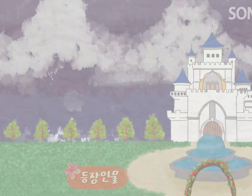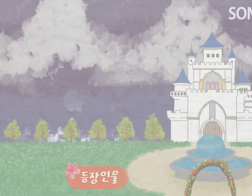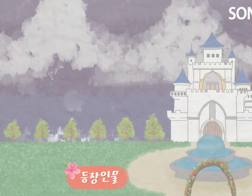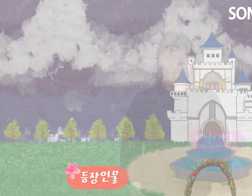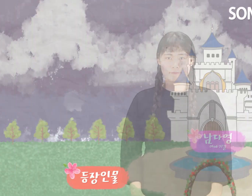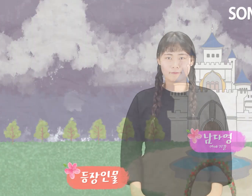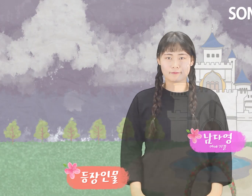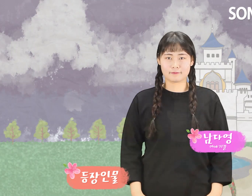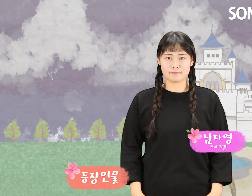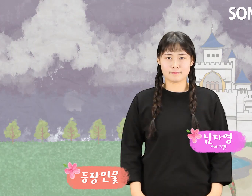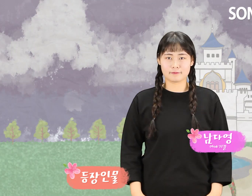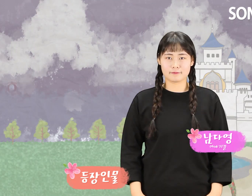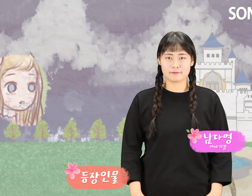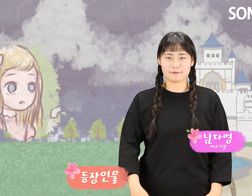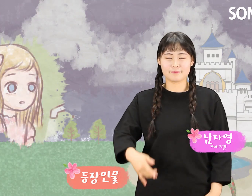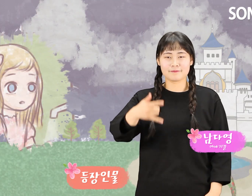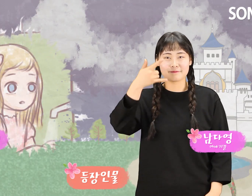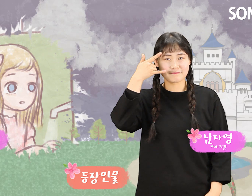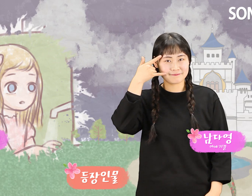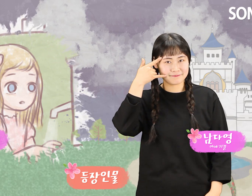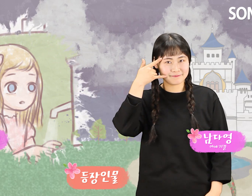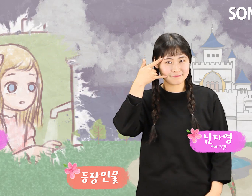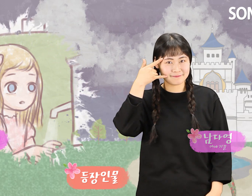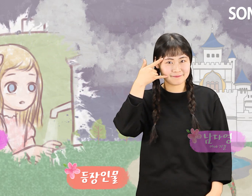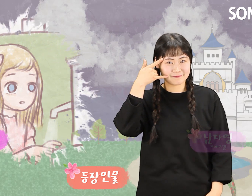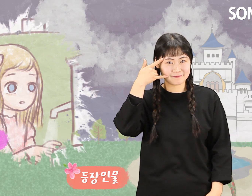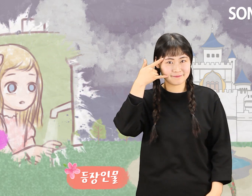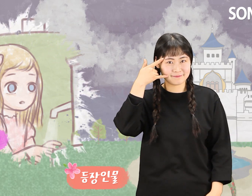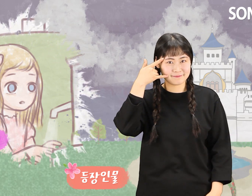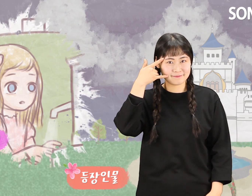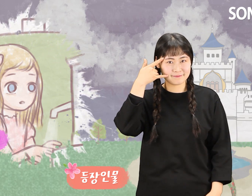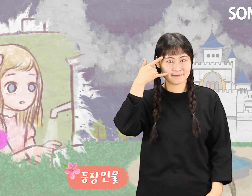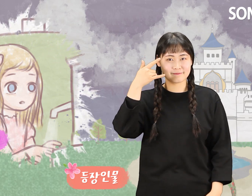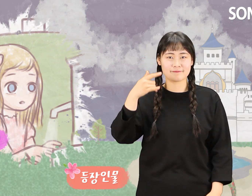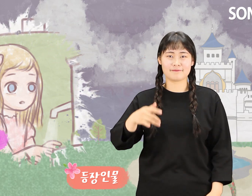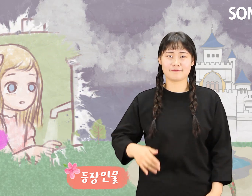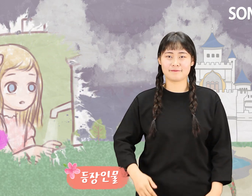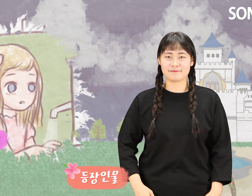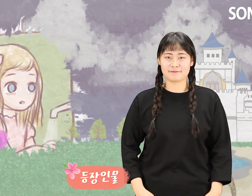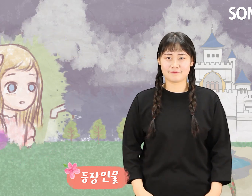ヘレン・ケラー（顔の名前）